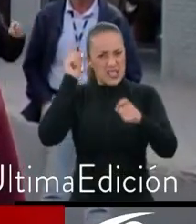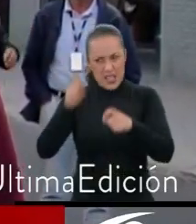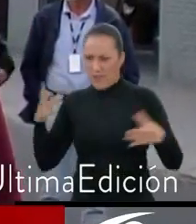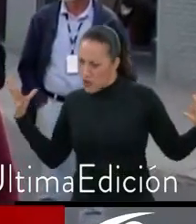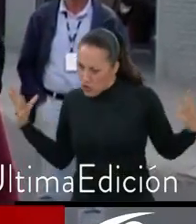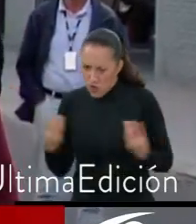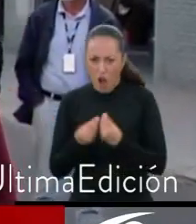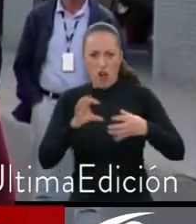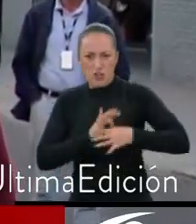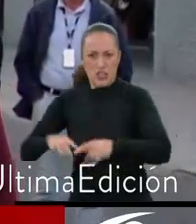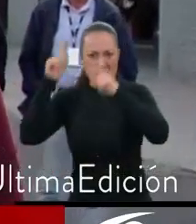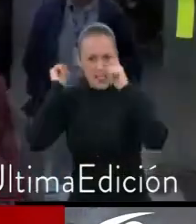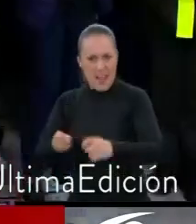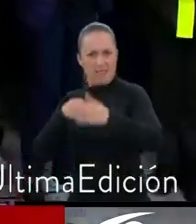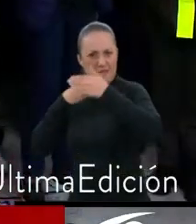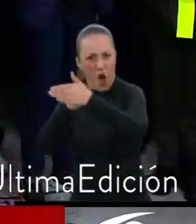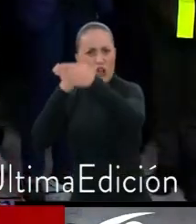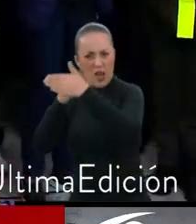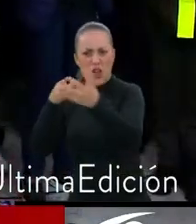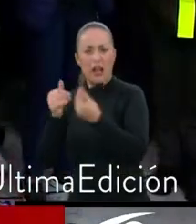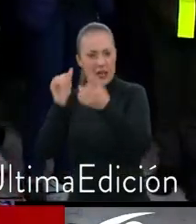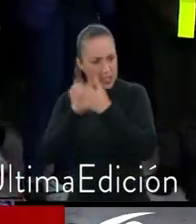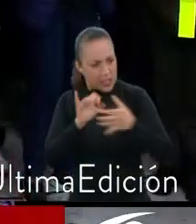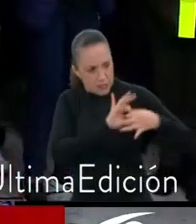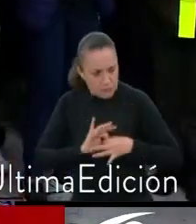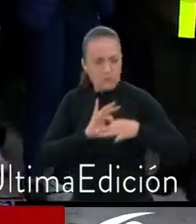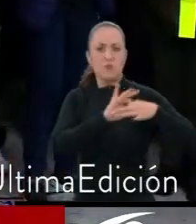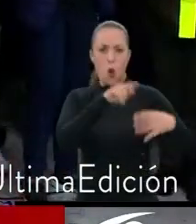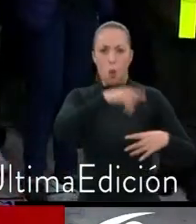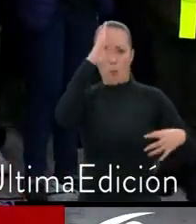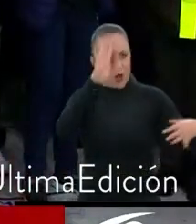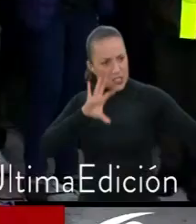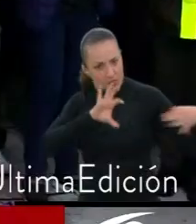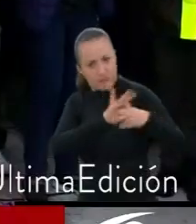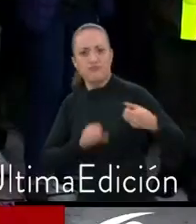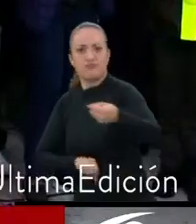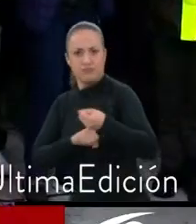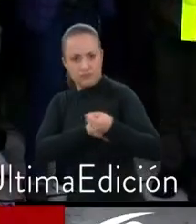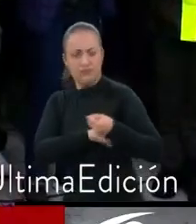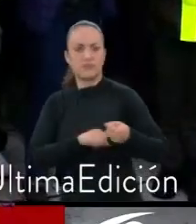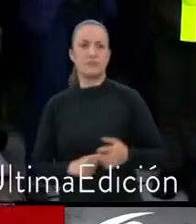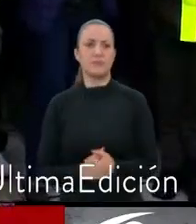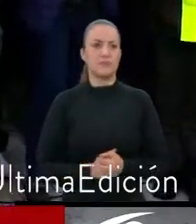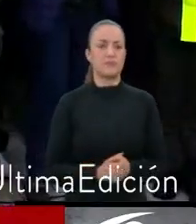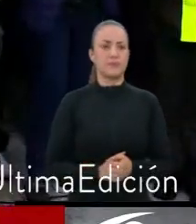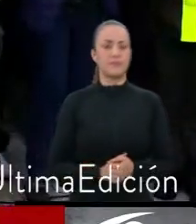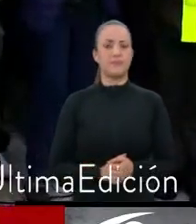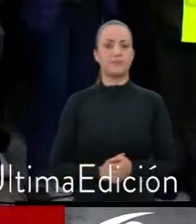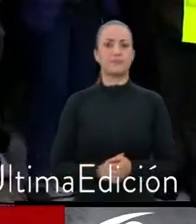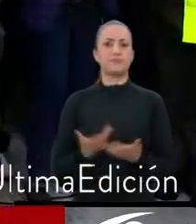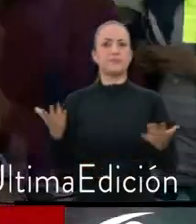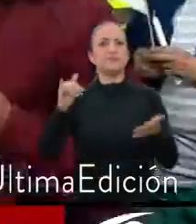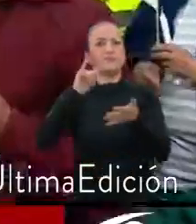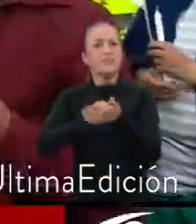dejó el patrullero Sabogal. )) un crimen, merece el mayor castigo esa plaga, nosotros